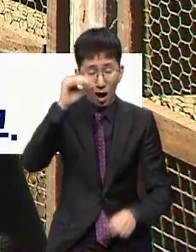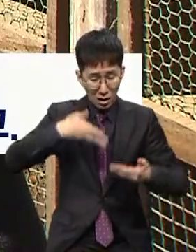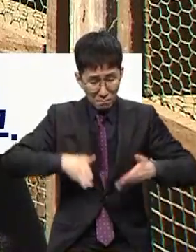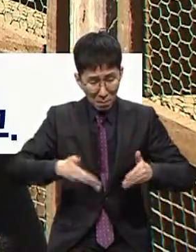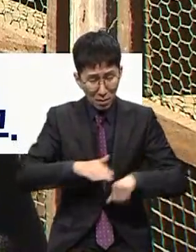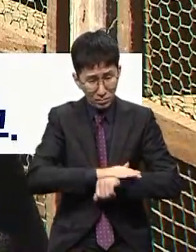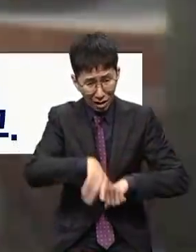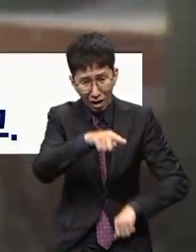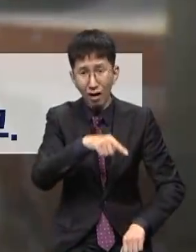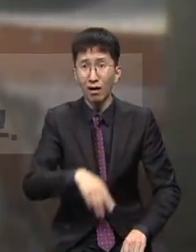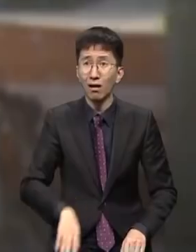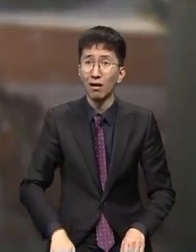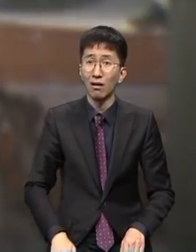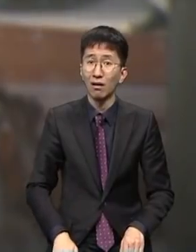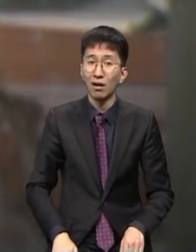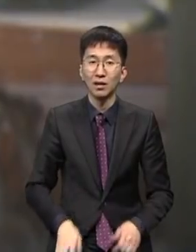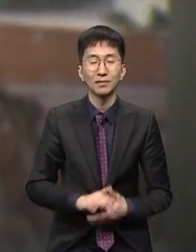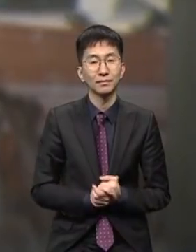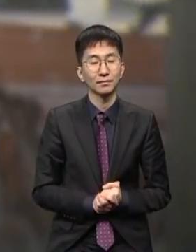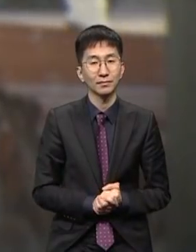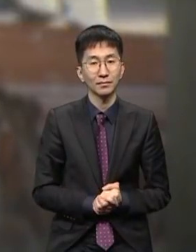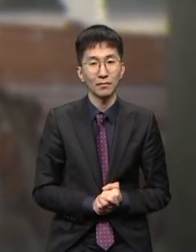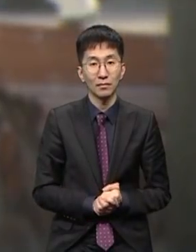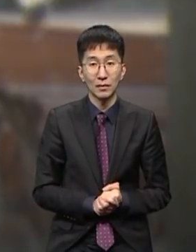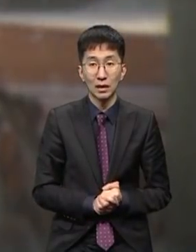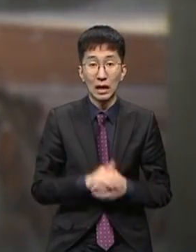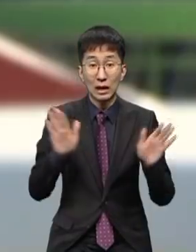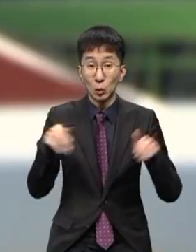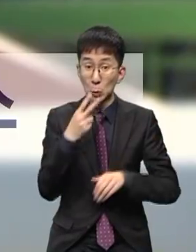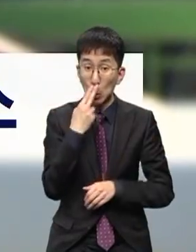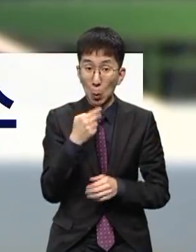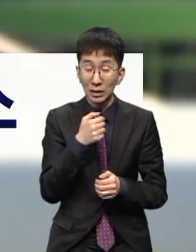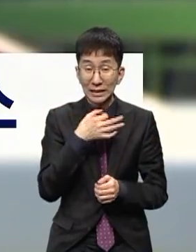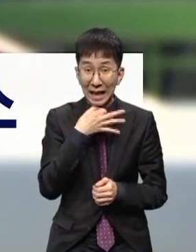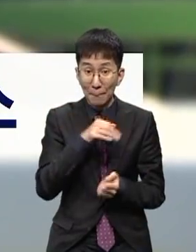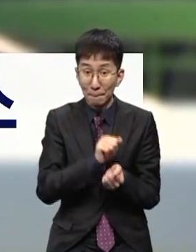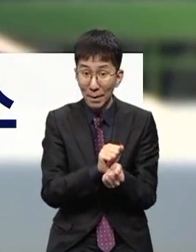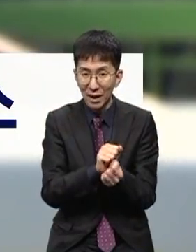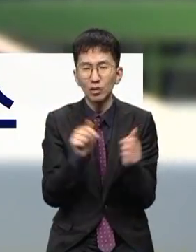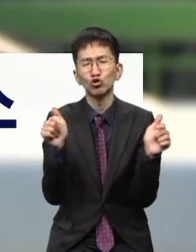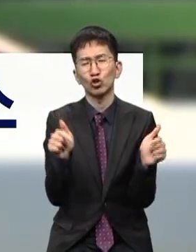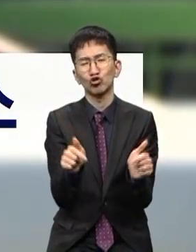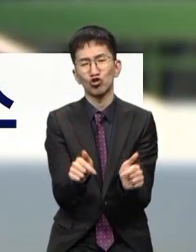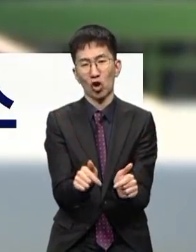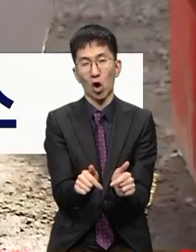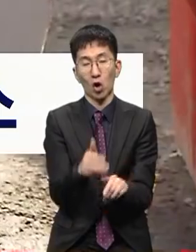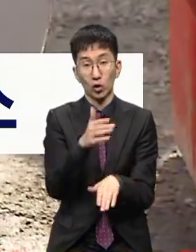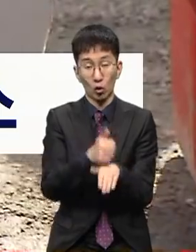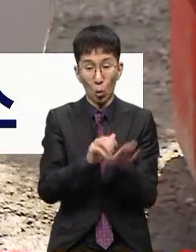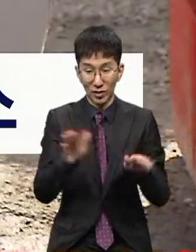(기자) 최간 AI 발생 빈도가 줄면서 정부는 오늘부터 2주간 살처분 범위를 AI